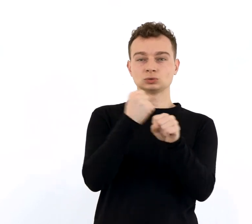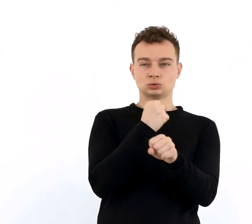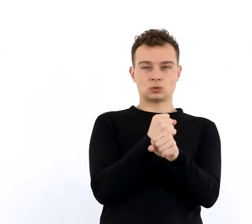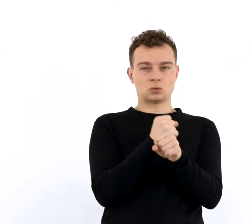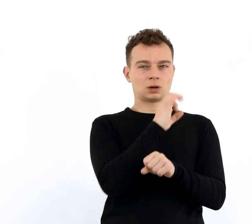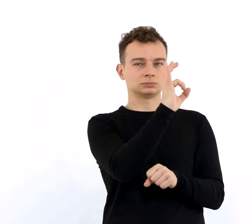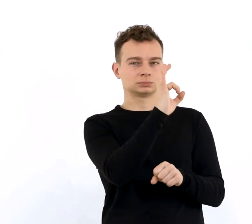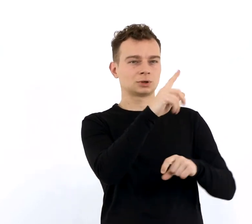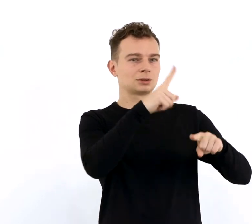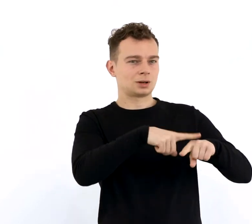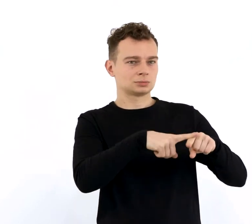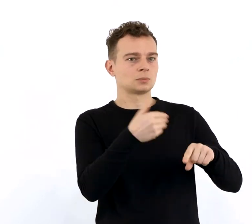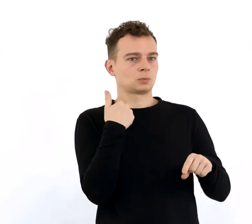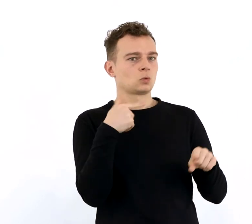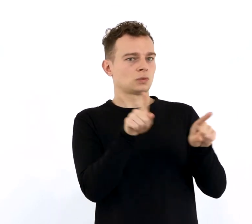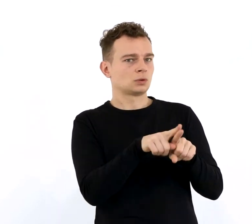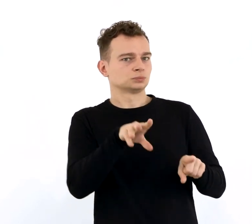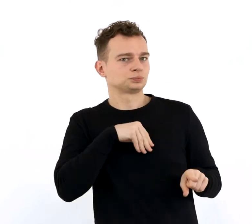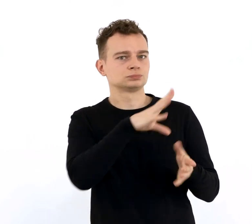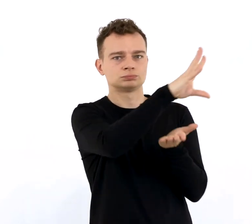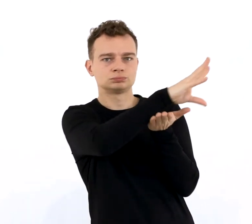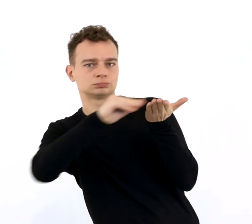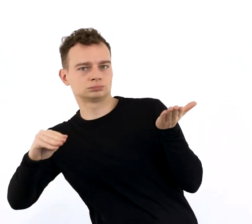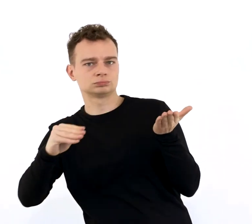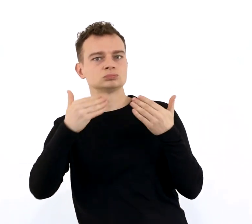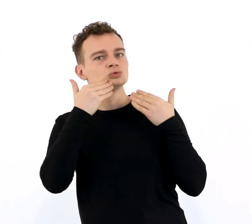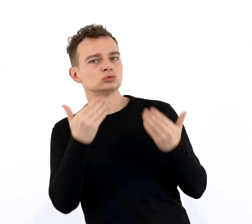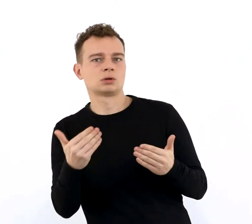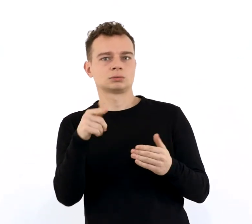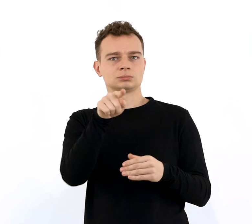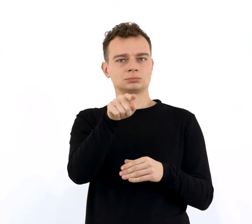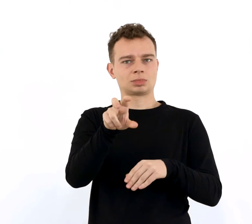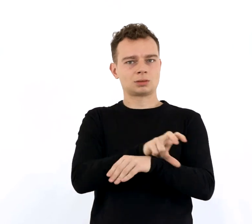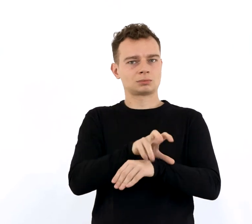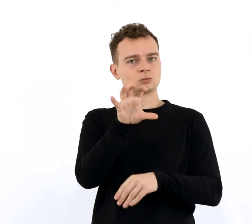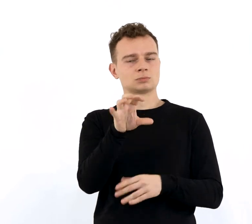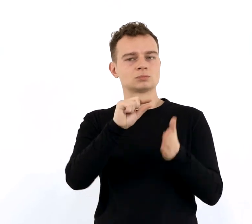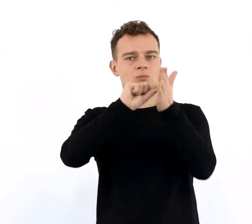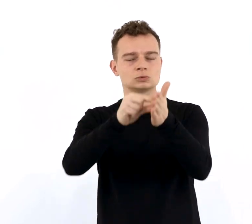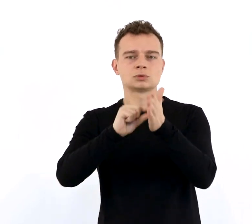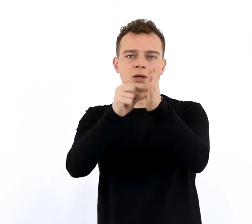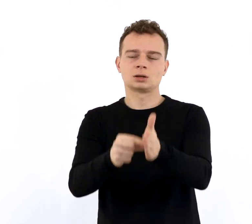Technika mozaiki była stosowana też przy kopiowaniu dzieł greckich.